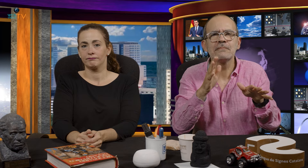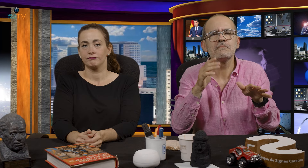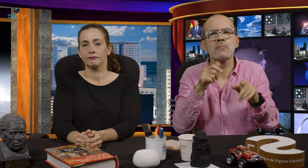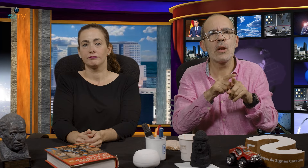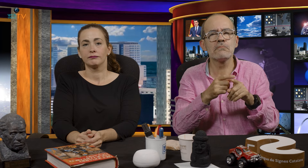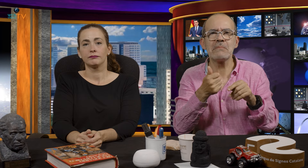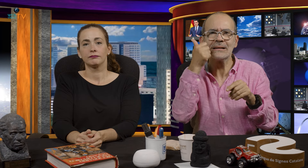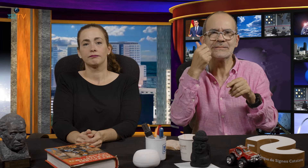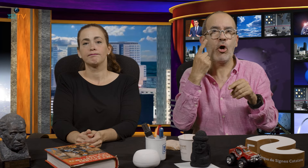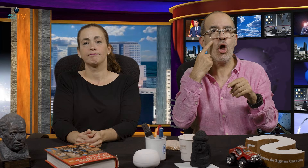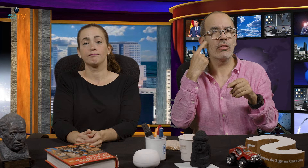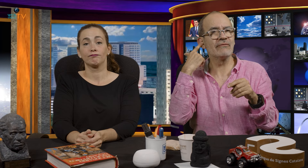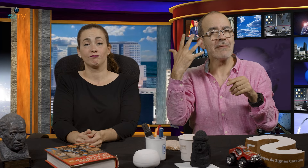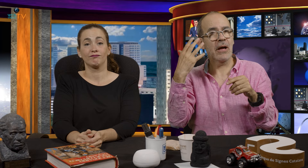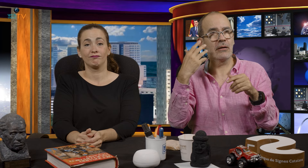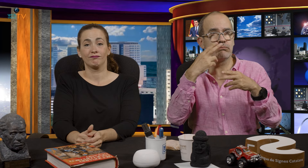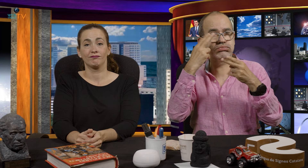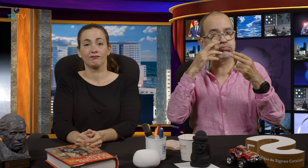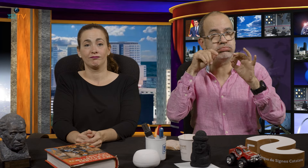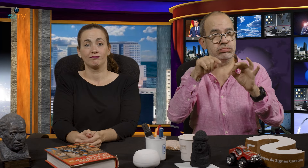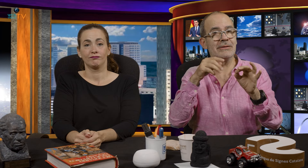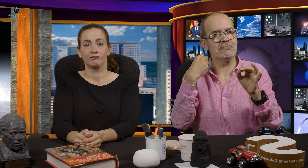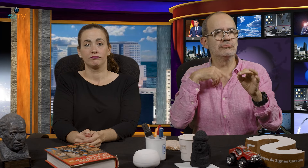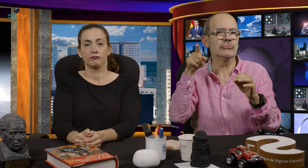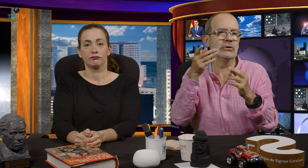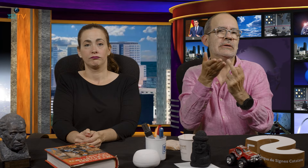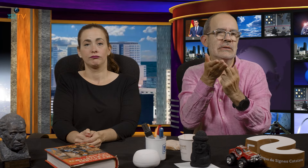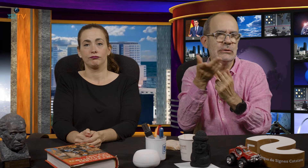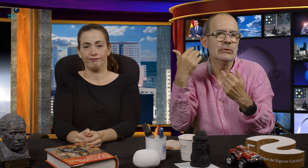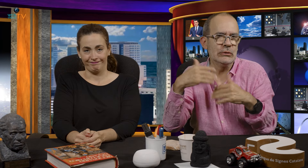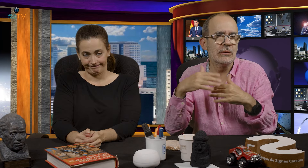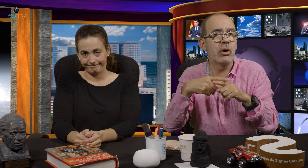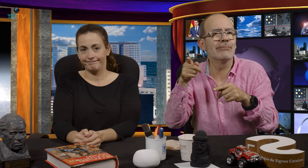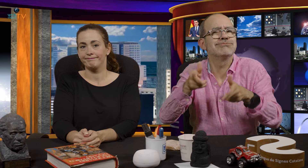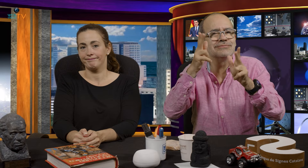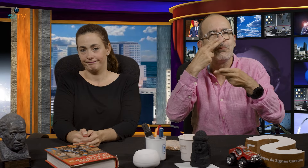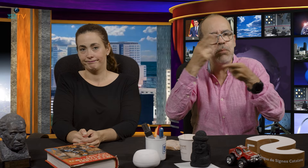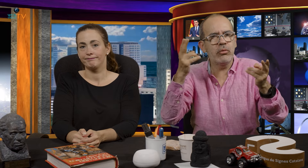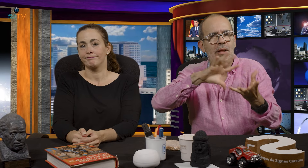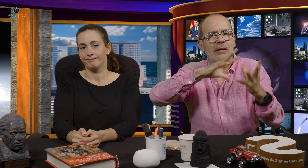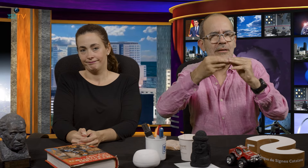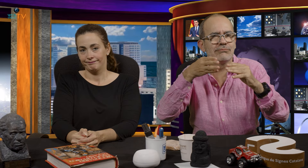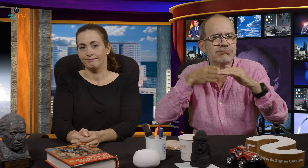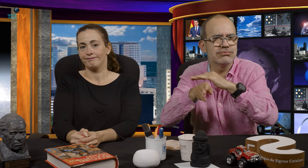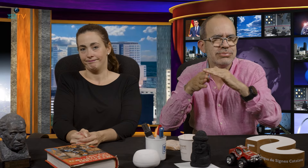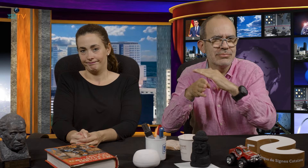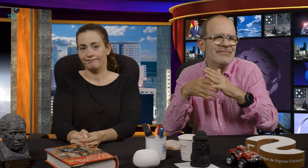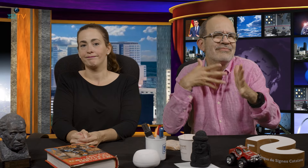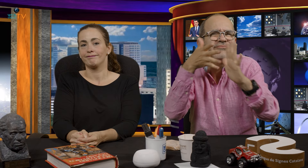Son más conocidas y célebres las cuevas de Jeju porque se permite su visita y son accesibles y adaptadas.